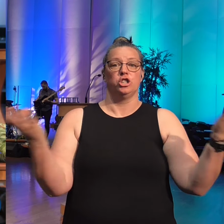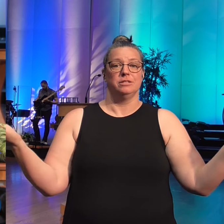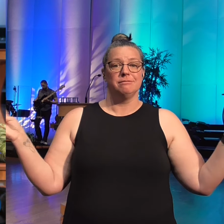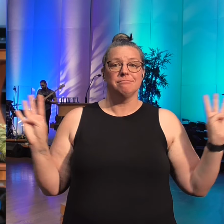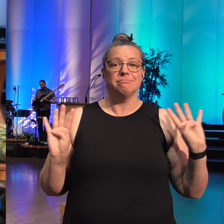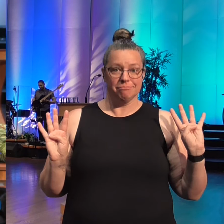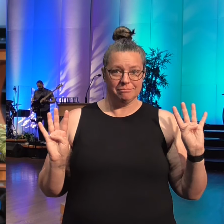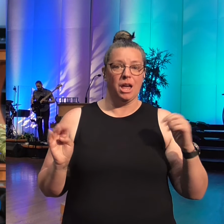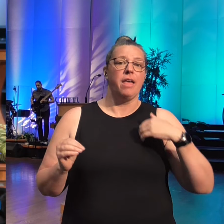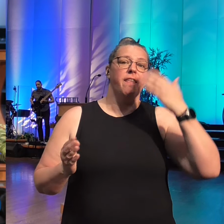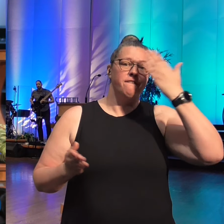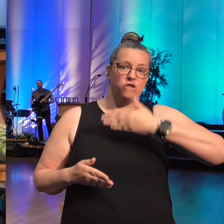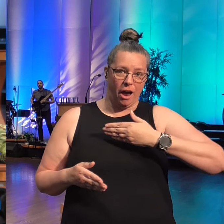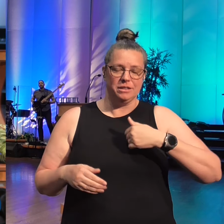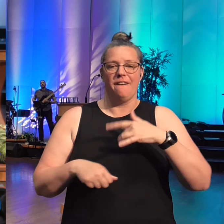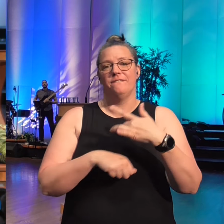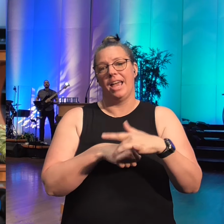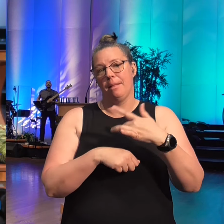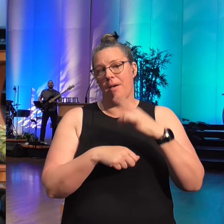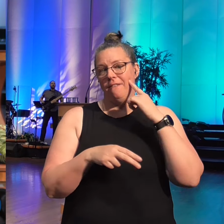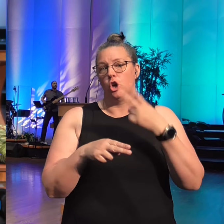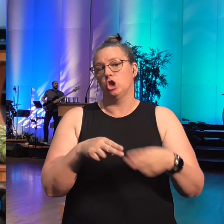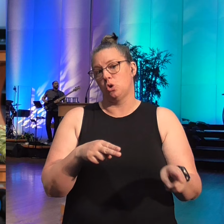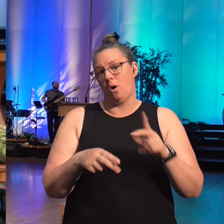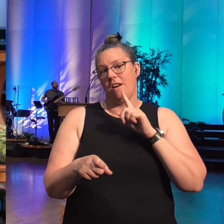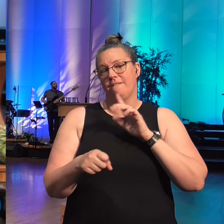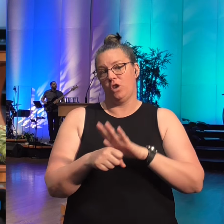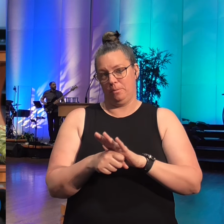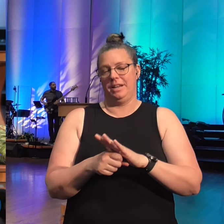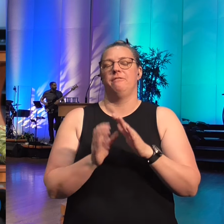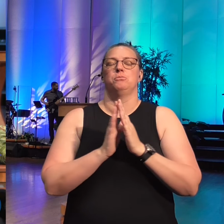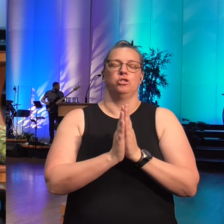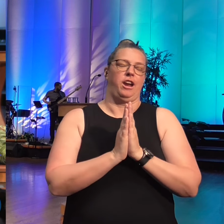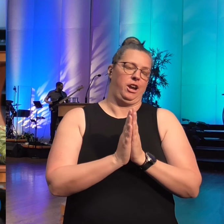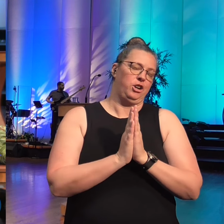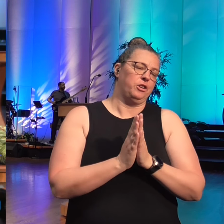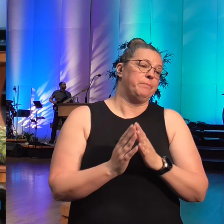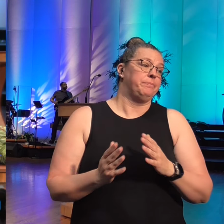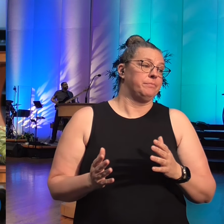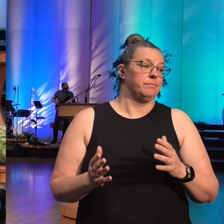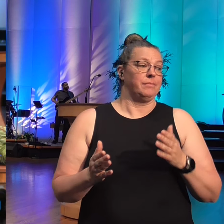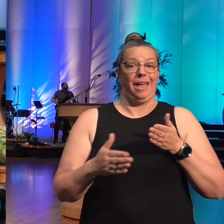y estarán disponibles después del servicio para una breve oración afirmativa Y hablando de después del